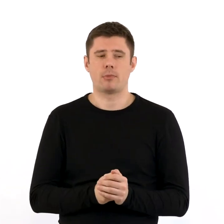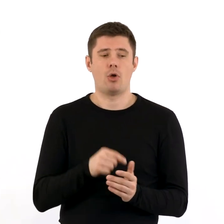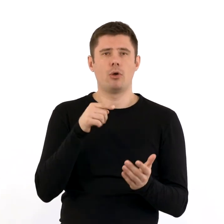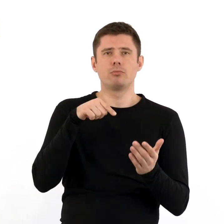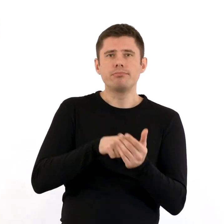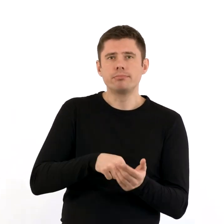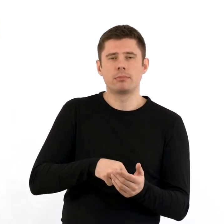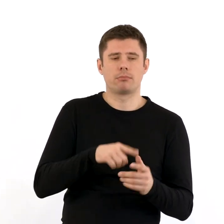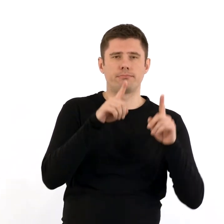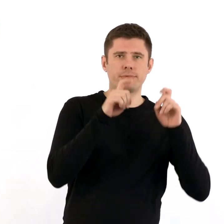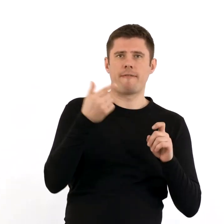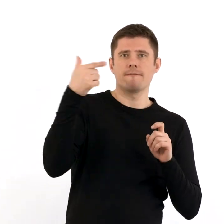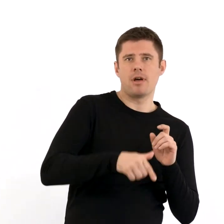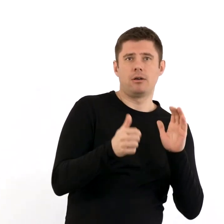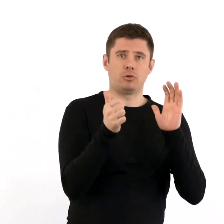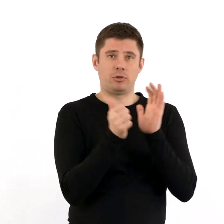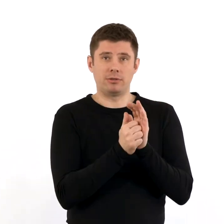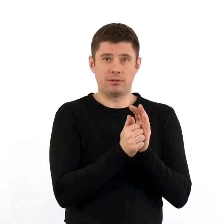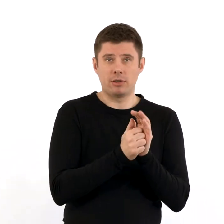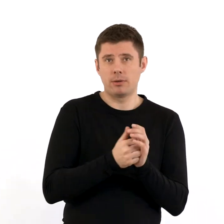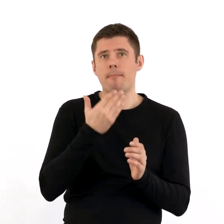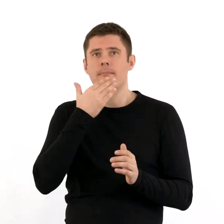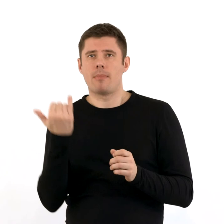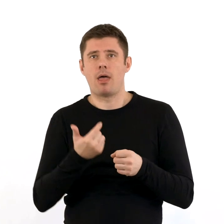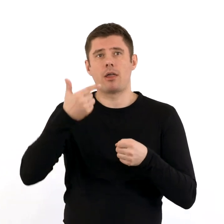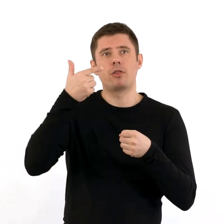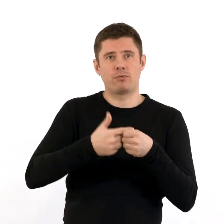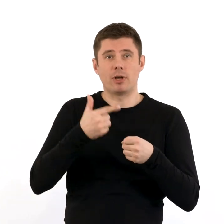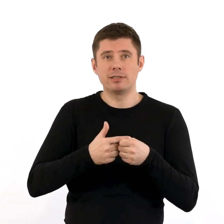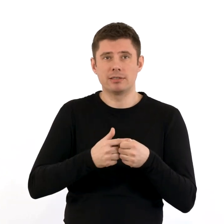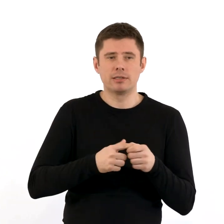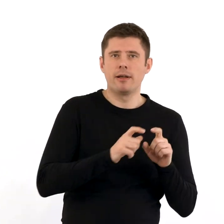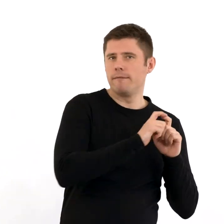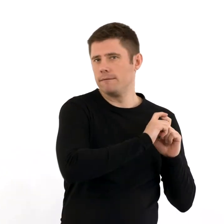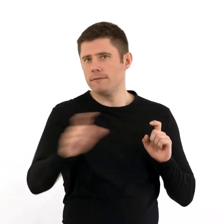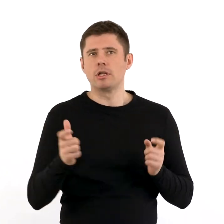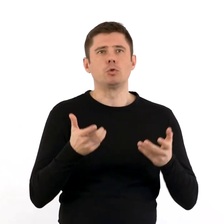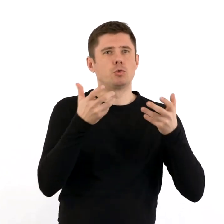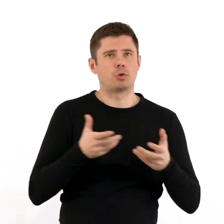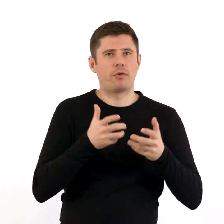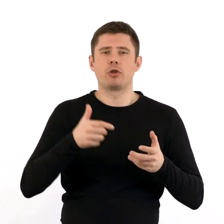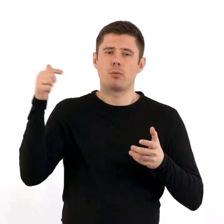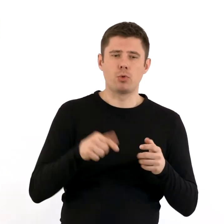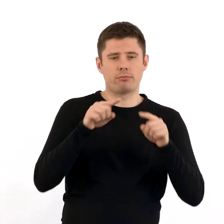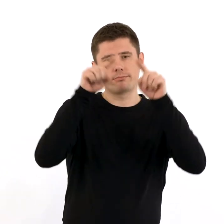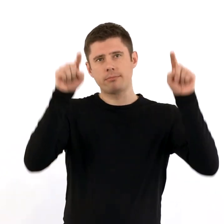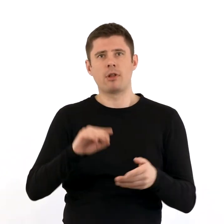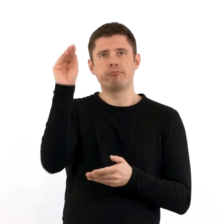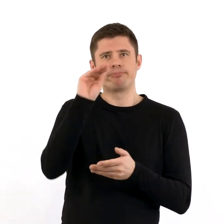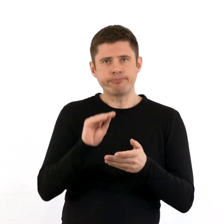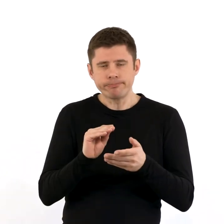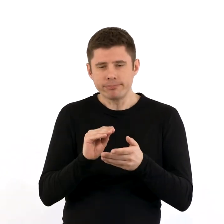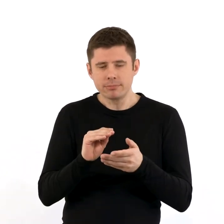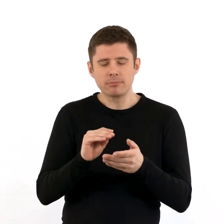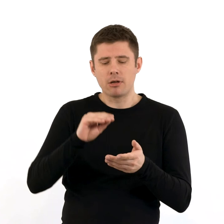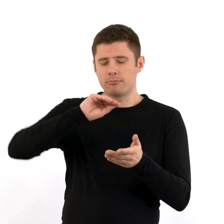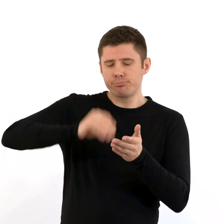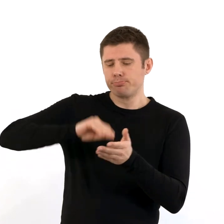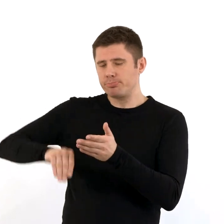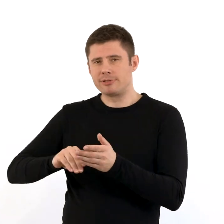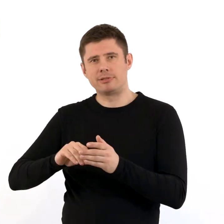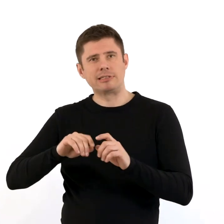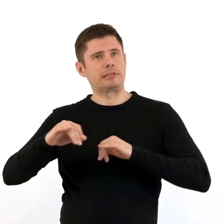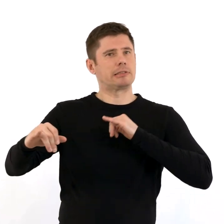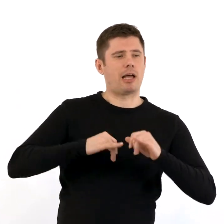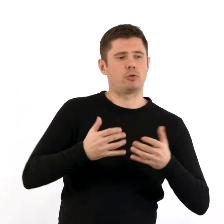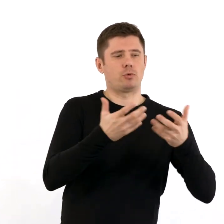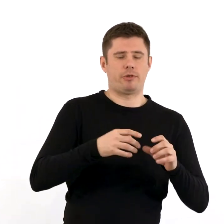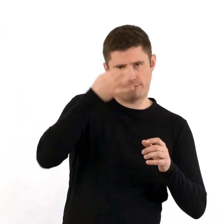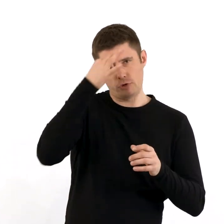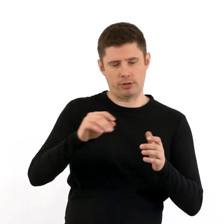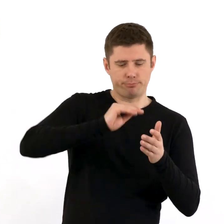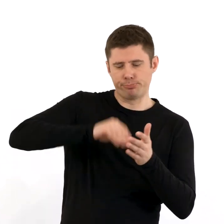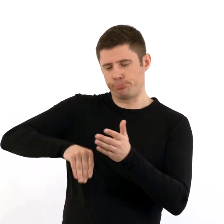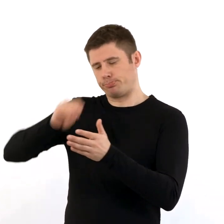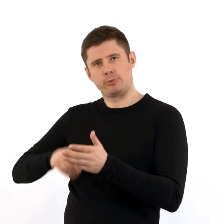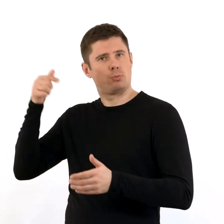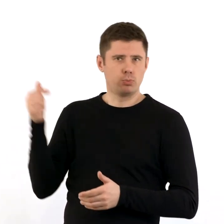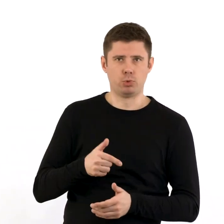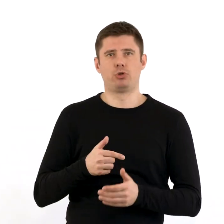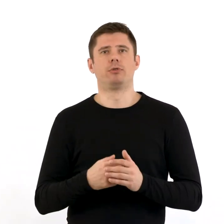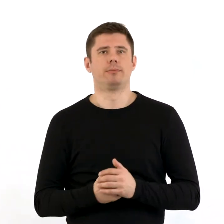Od 20 maja 2016 roku wszystkie składane formularze muszą być podpisane przez cały zarząd stowarzyszenia.